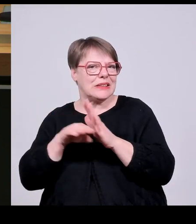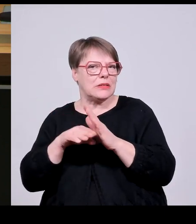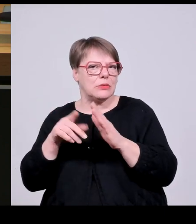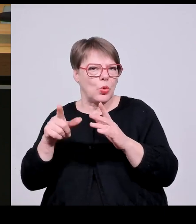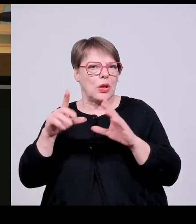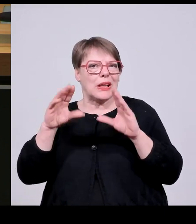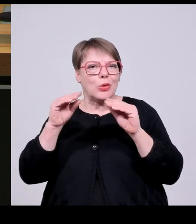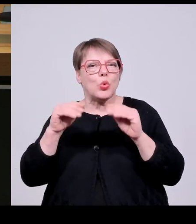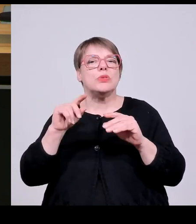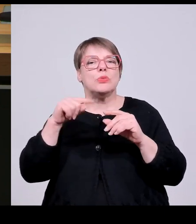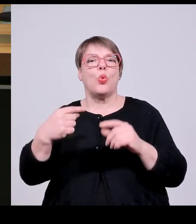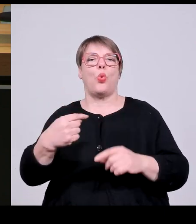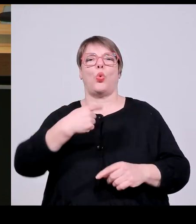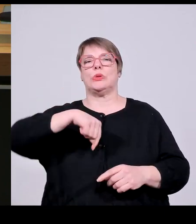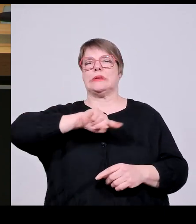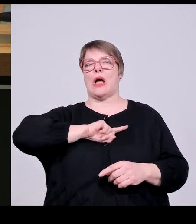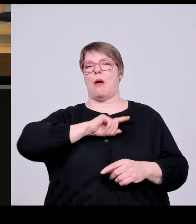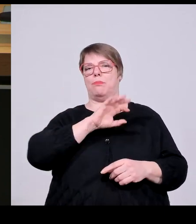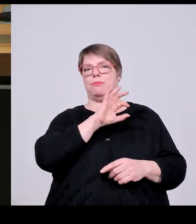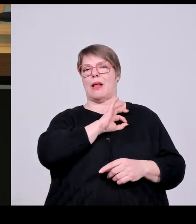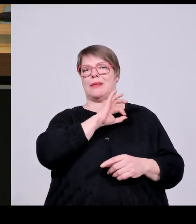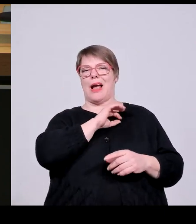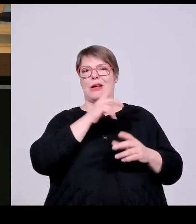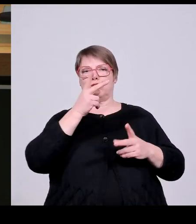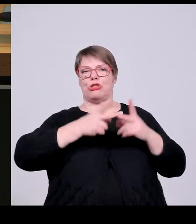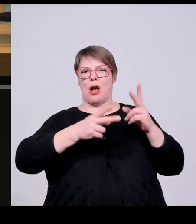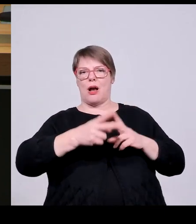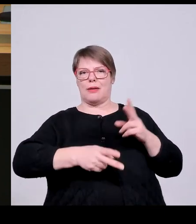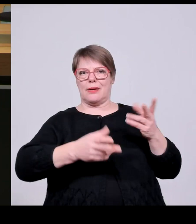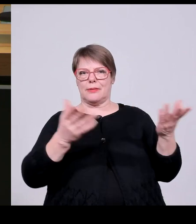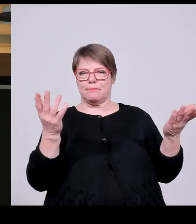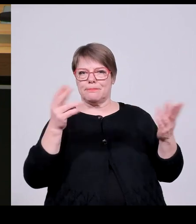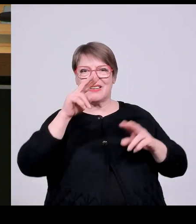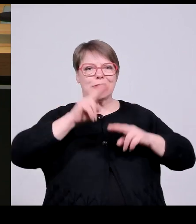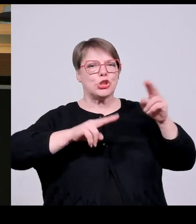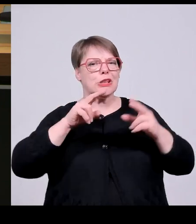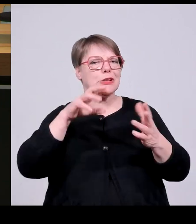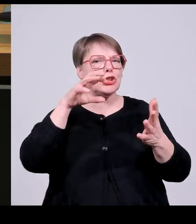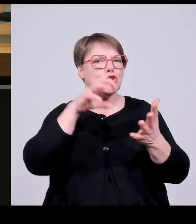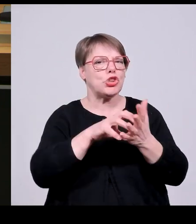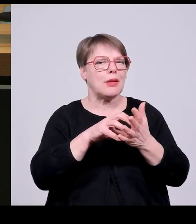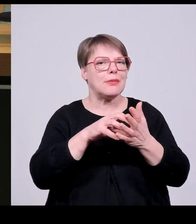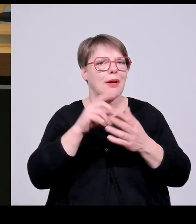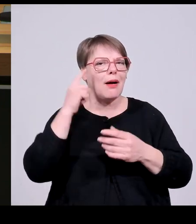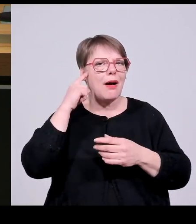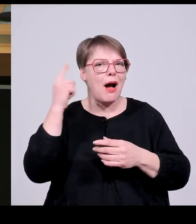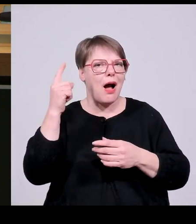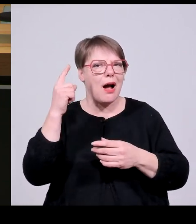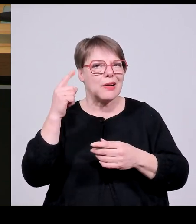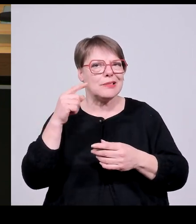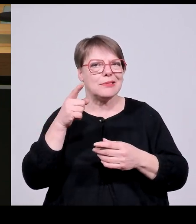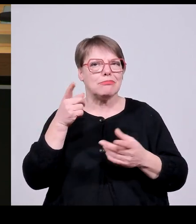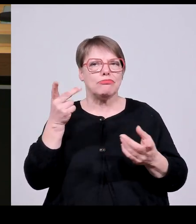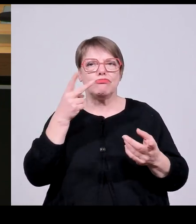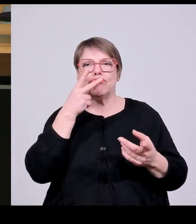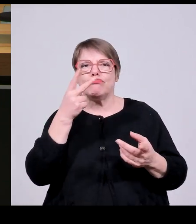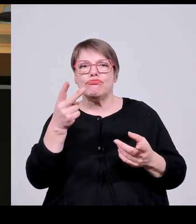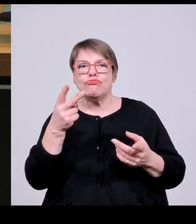haben werden am 12. Februar. Es war eine einzige hier im Parlament vertretene Partei, die erfolgreich geklagt hat: